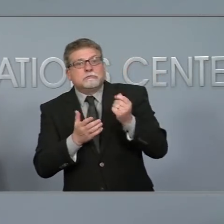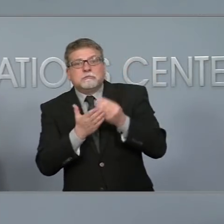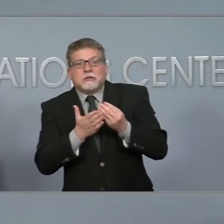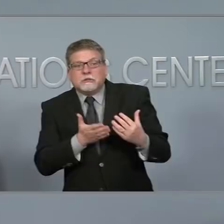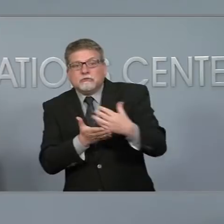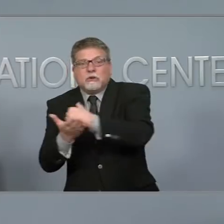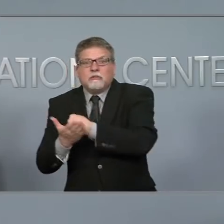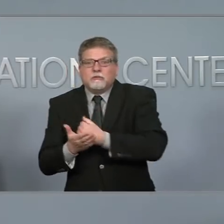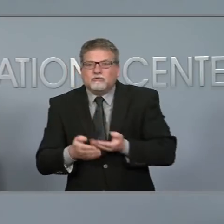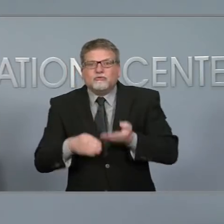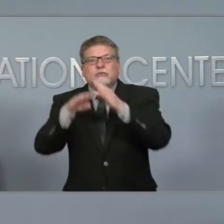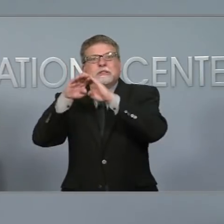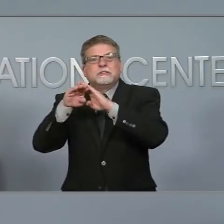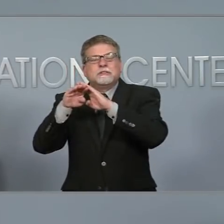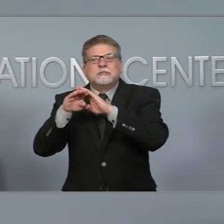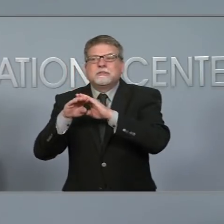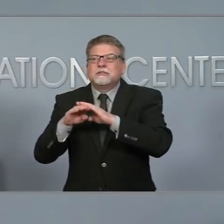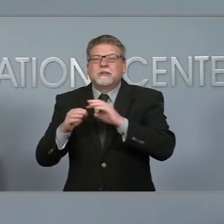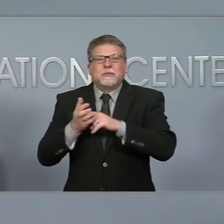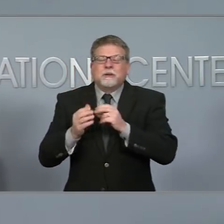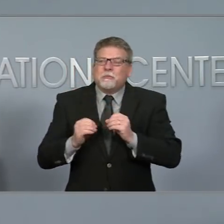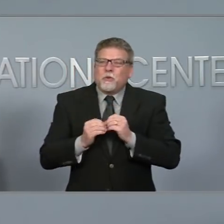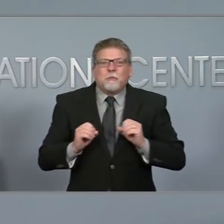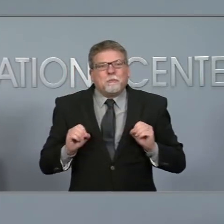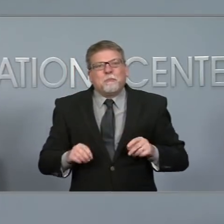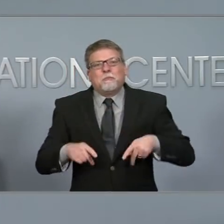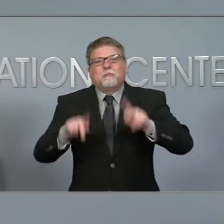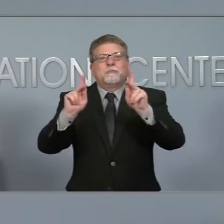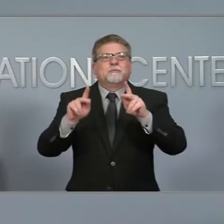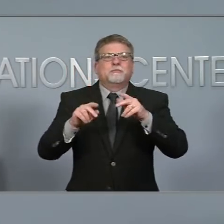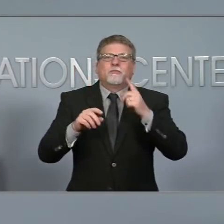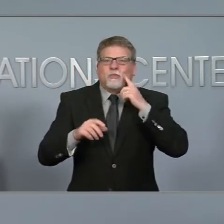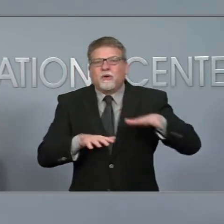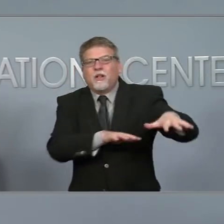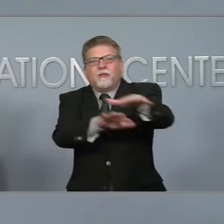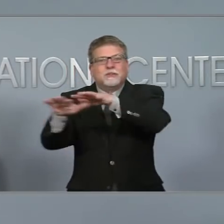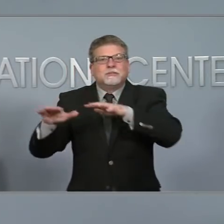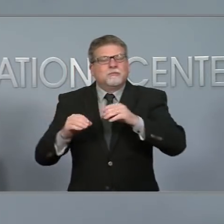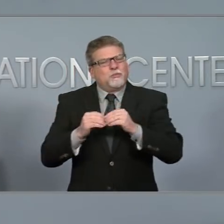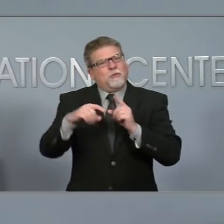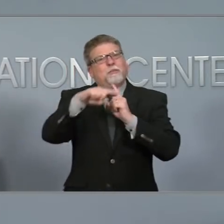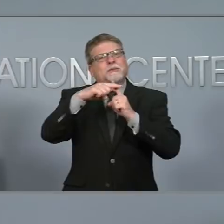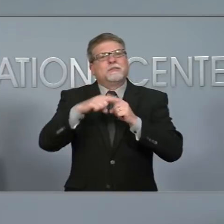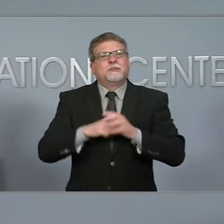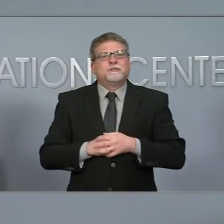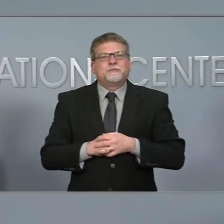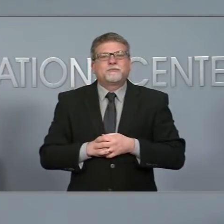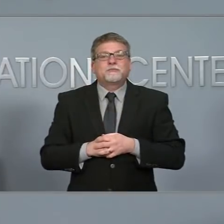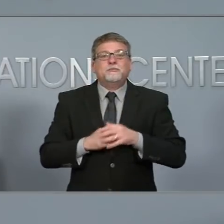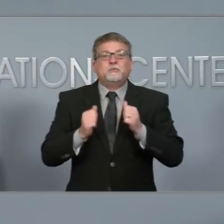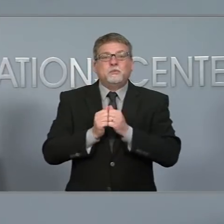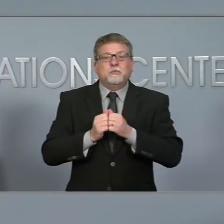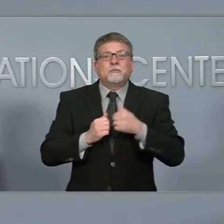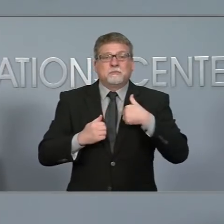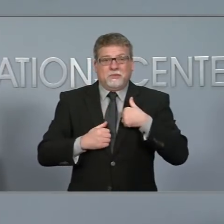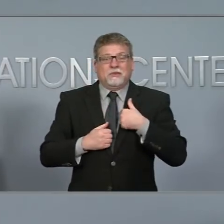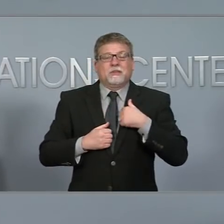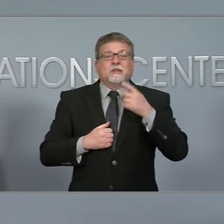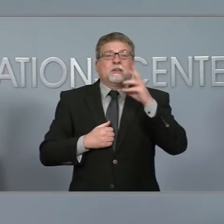base fuerte, con anuncios récord. Empleos ingresos increíbles del Estado y el